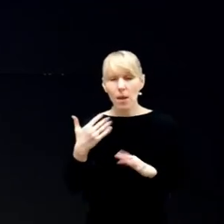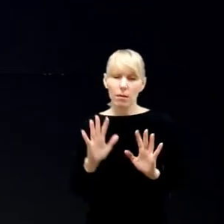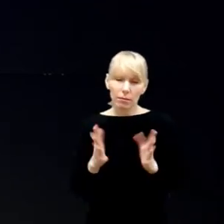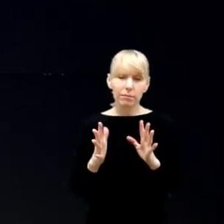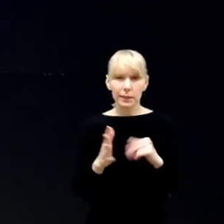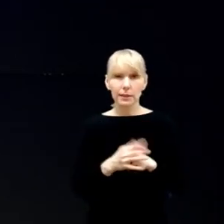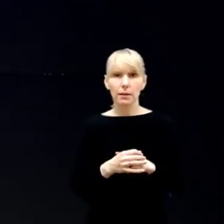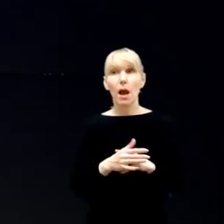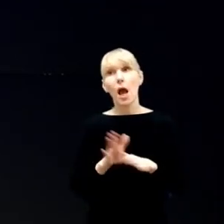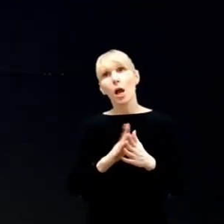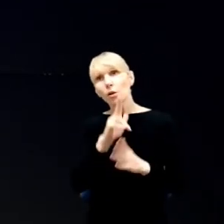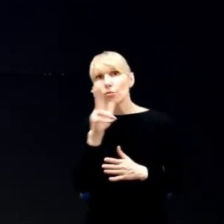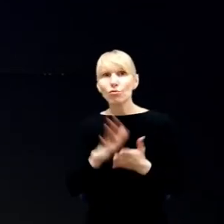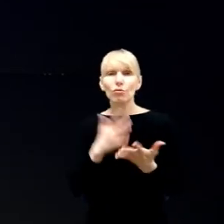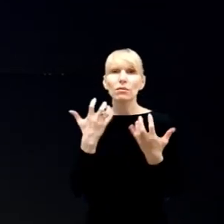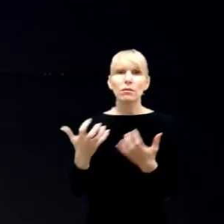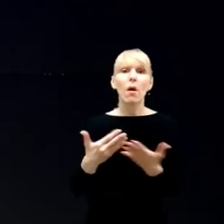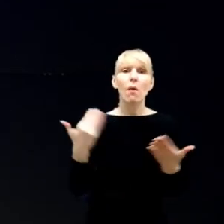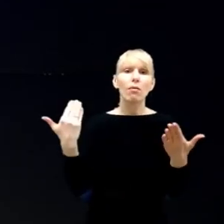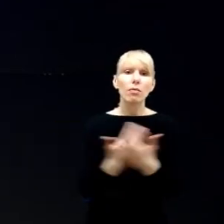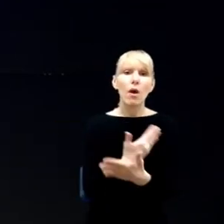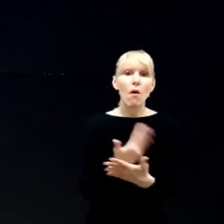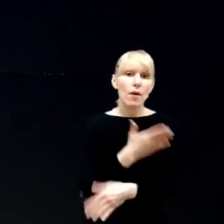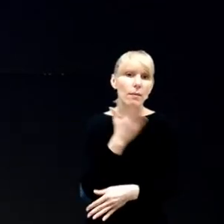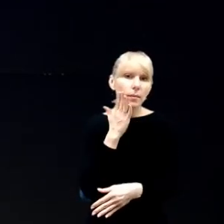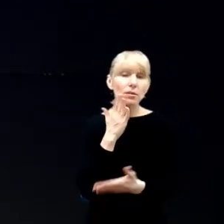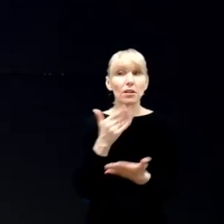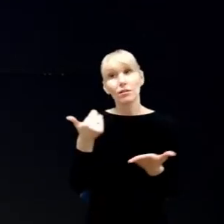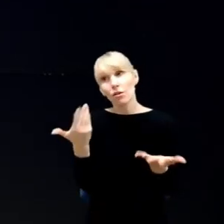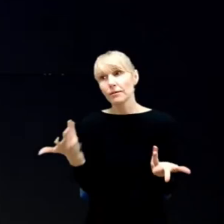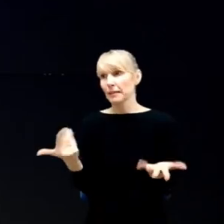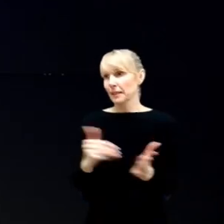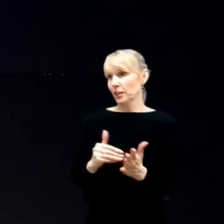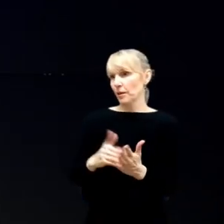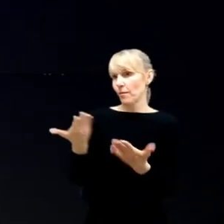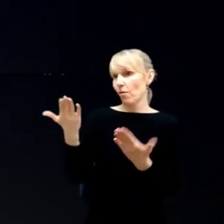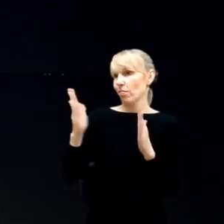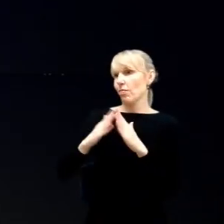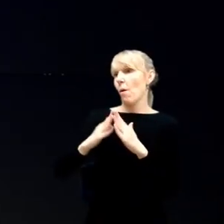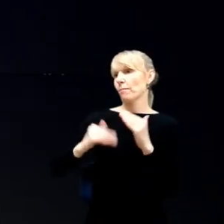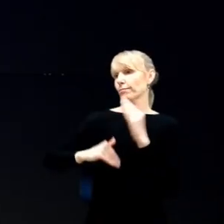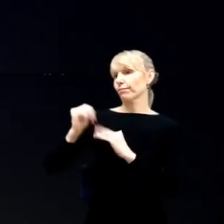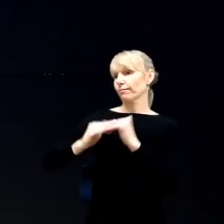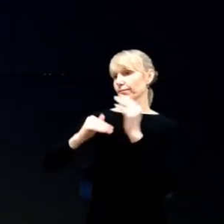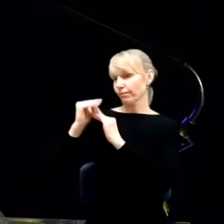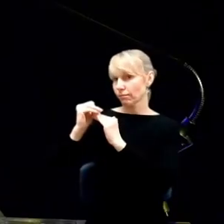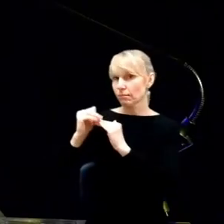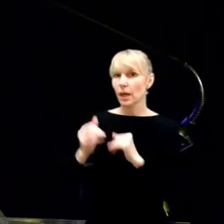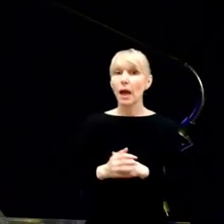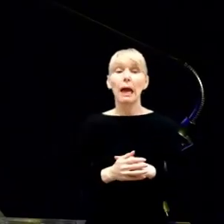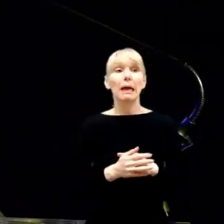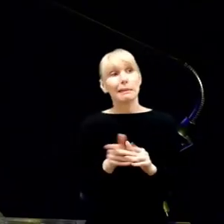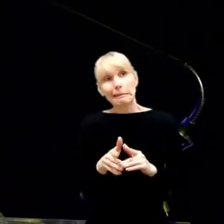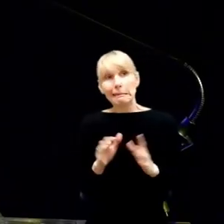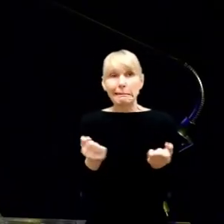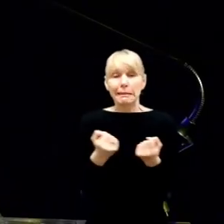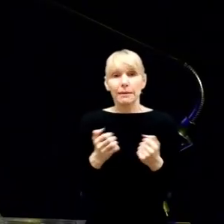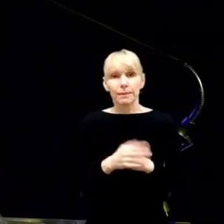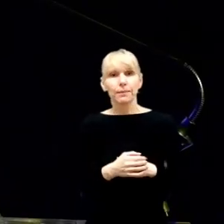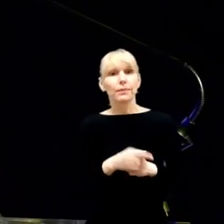to zwykle musiał sobie wybudować domek i jakoś to działało. Ale teraz ten zasób stary jest już kilkudziesięcioletni.